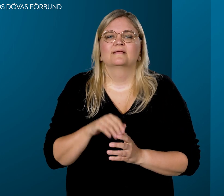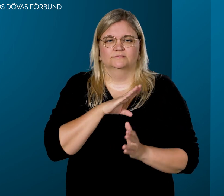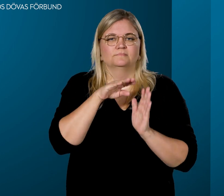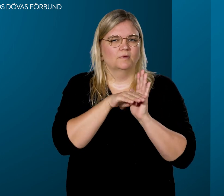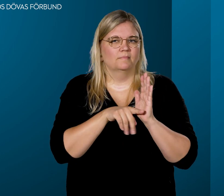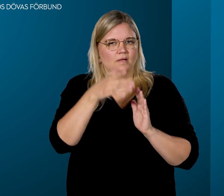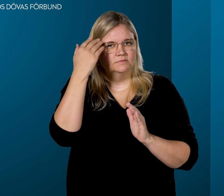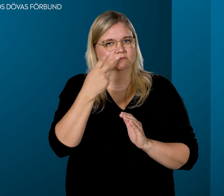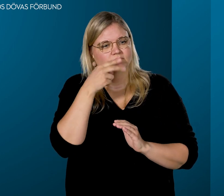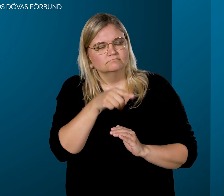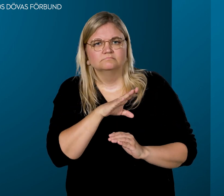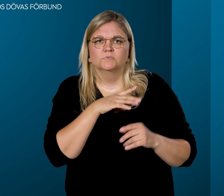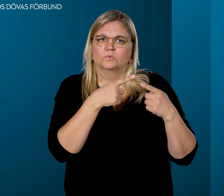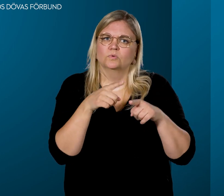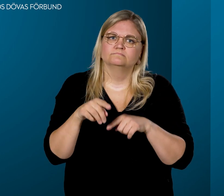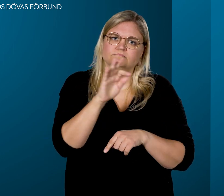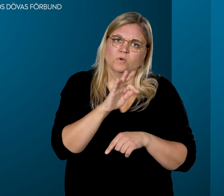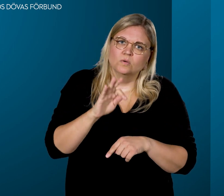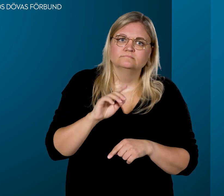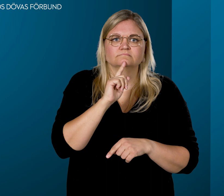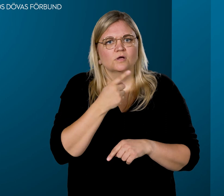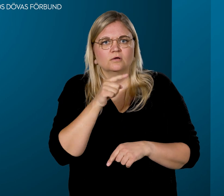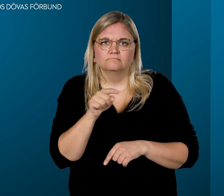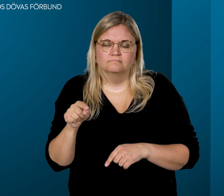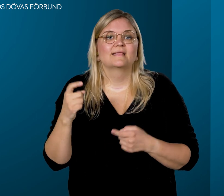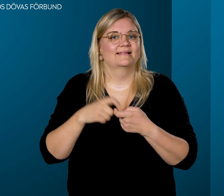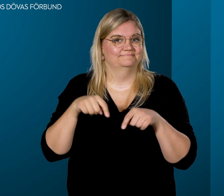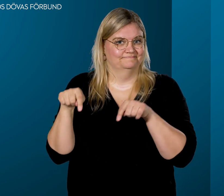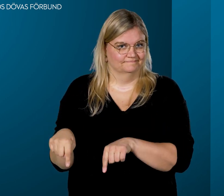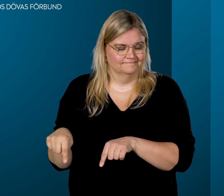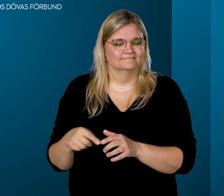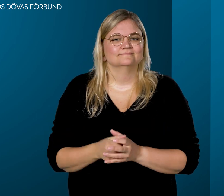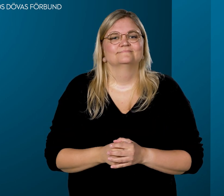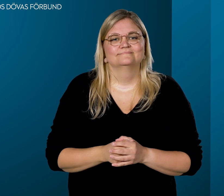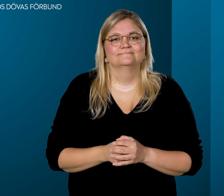Svaren på dessa och många andra frågor hittar du från länken nedan.